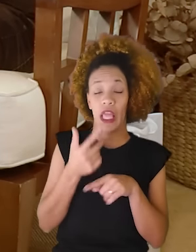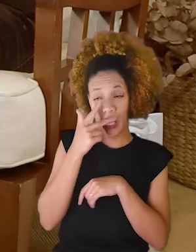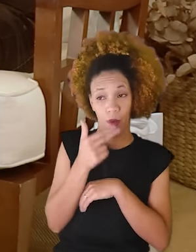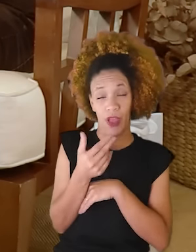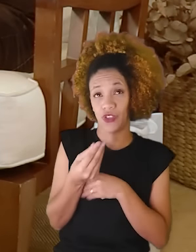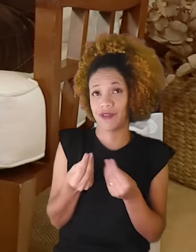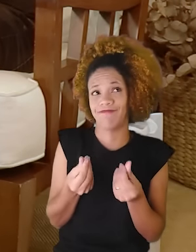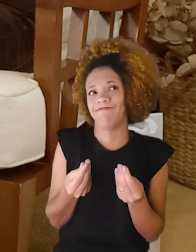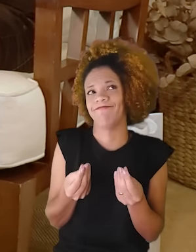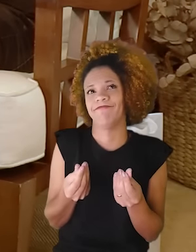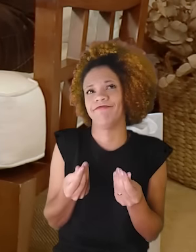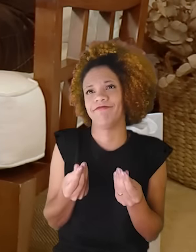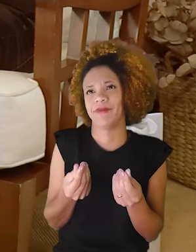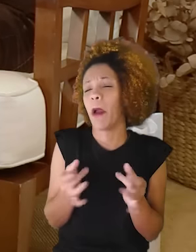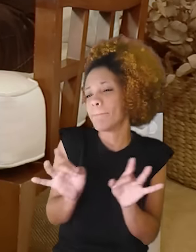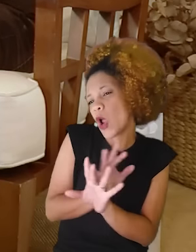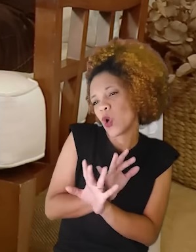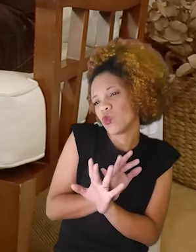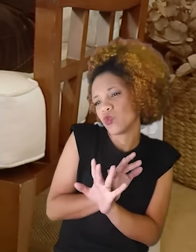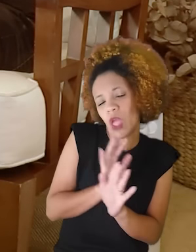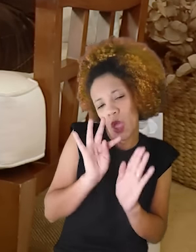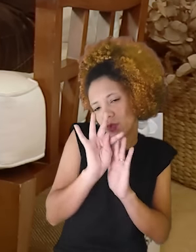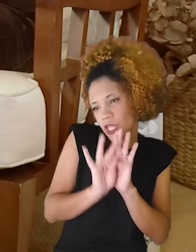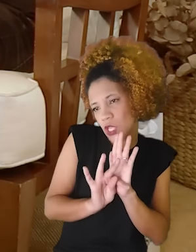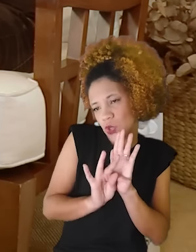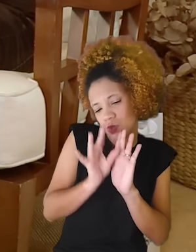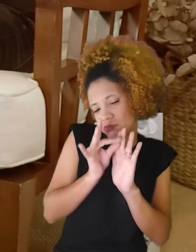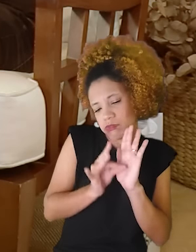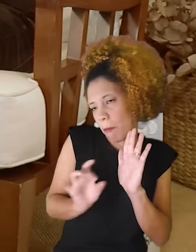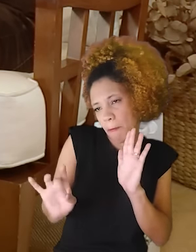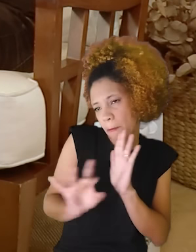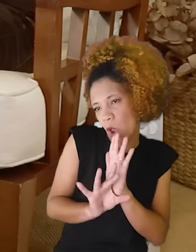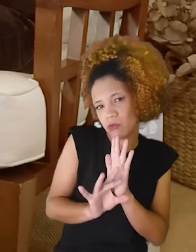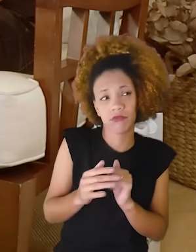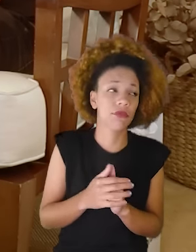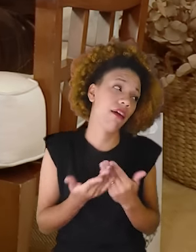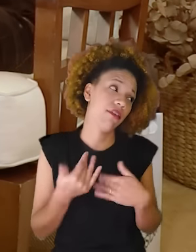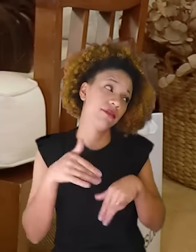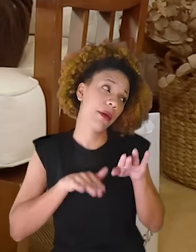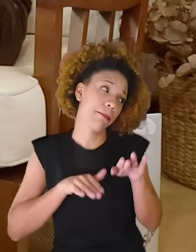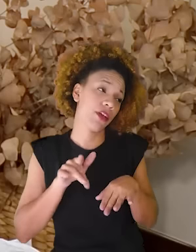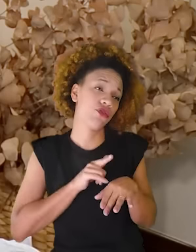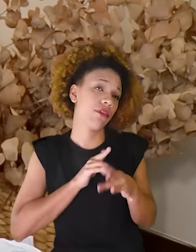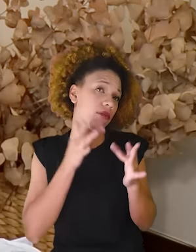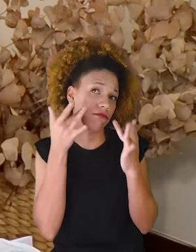eu acho muito pronto né tipo assim é rizado pronto é rizado mas depende tem um tem tem standup que é